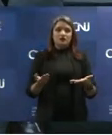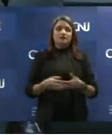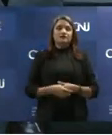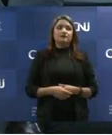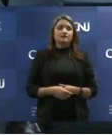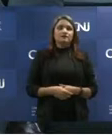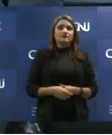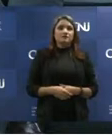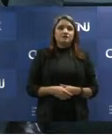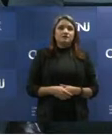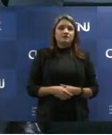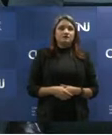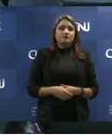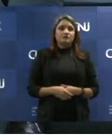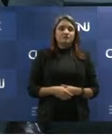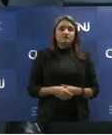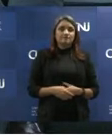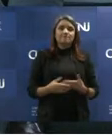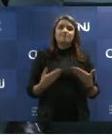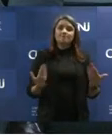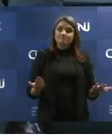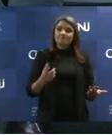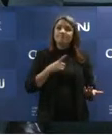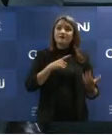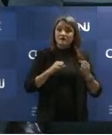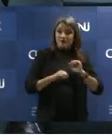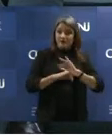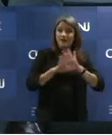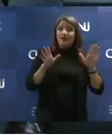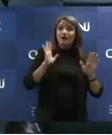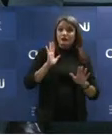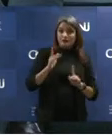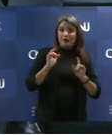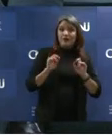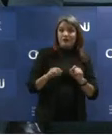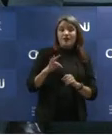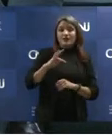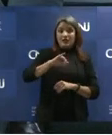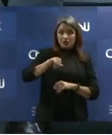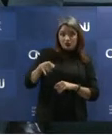resta evidente que a questão do Tribunal de Justiça do Estado da Paraíba